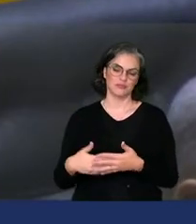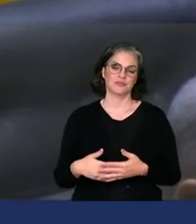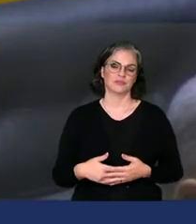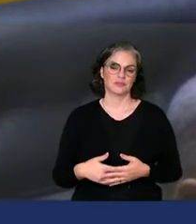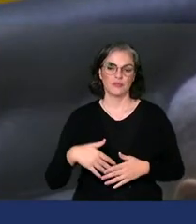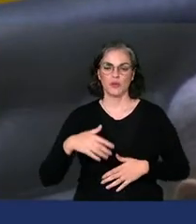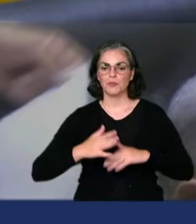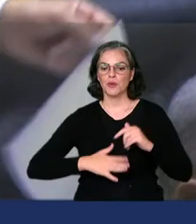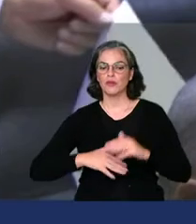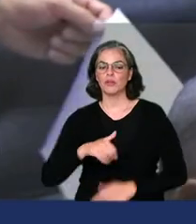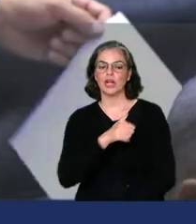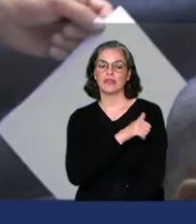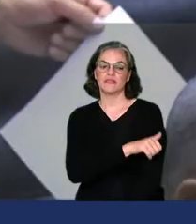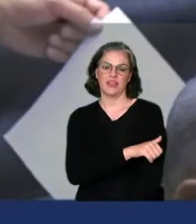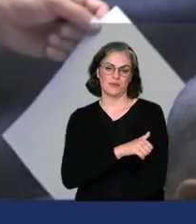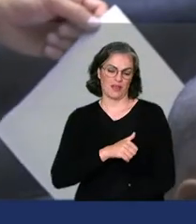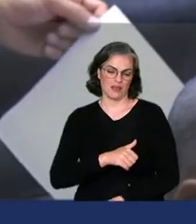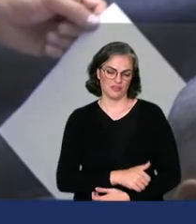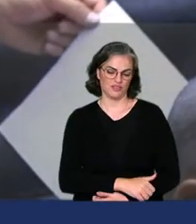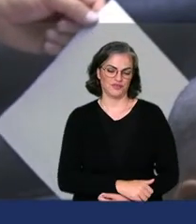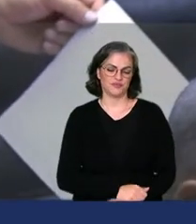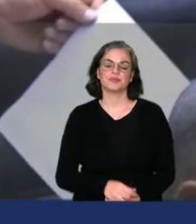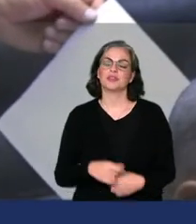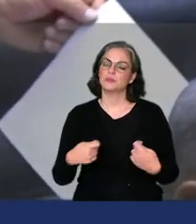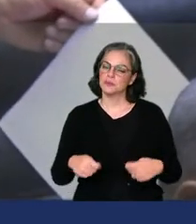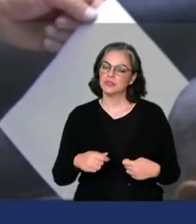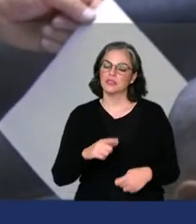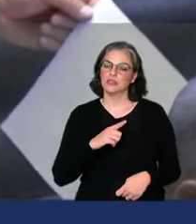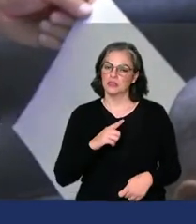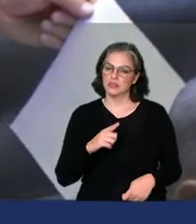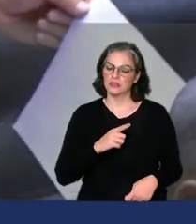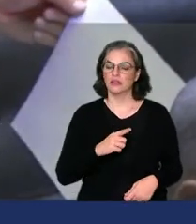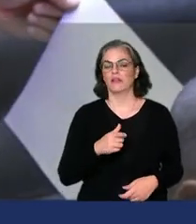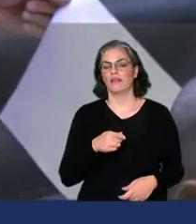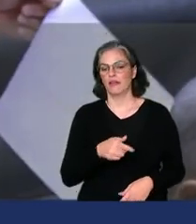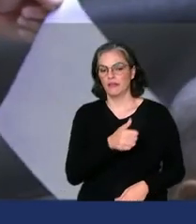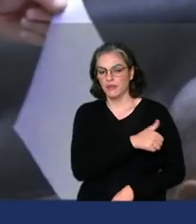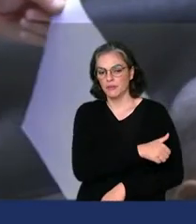REIVINDICAÇÃO HISTÓRICA DOS PROFISSIONAIS, PROFISSIONAIS DA ÁREA DA ENFERMAGEM PARA OS ENFERMEIROS, PARA OS TÉCNICOS